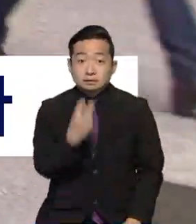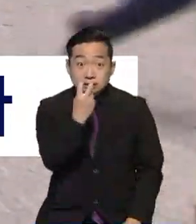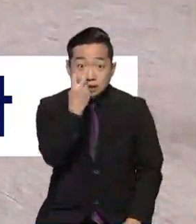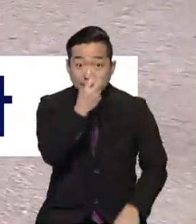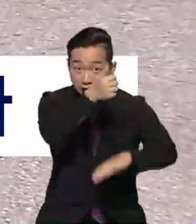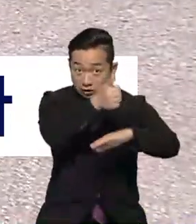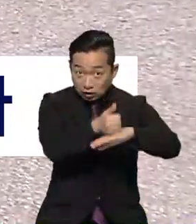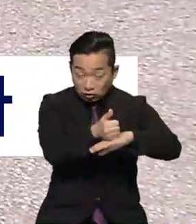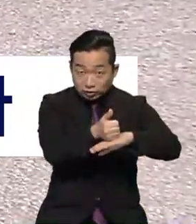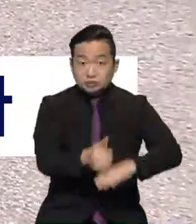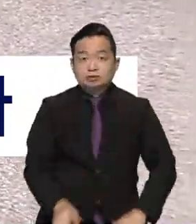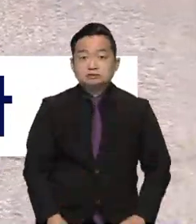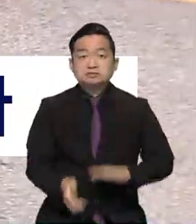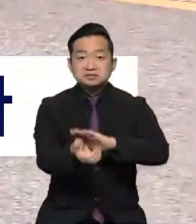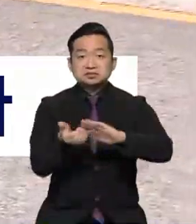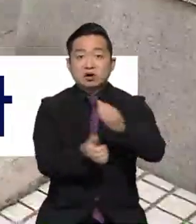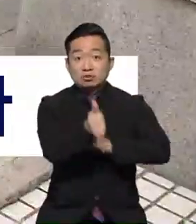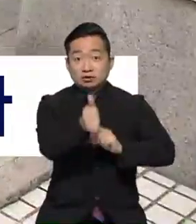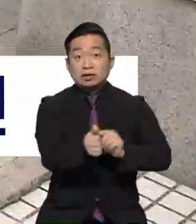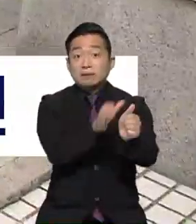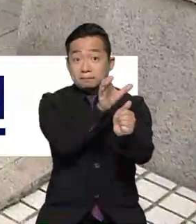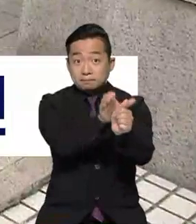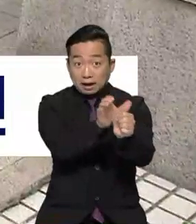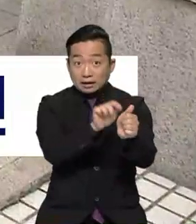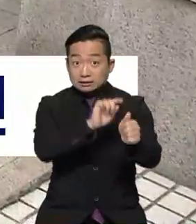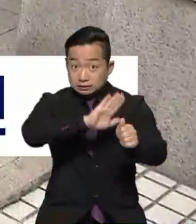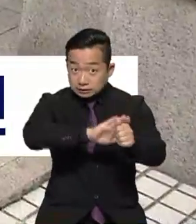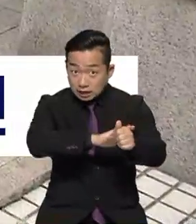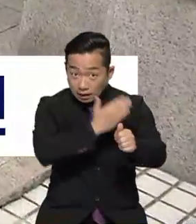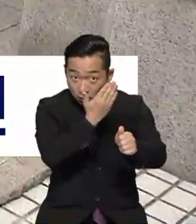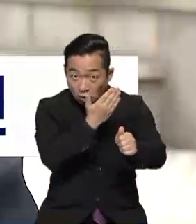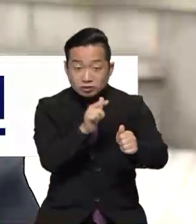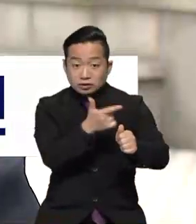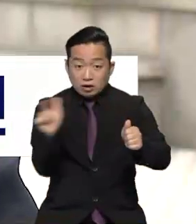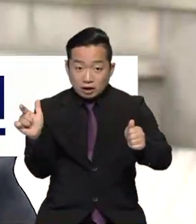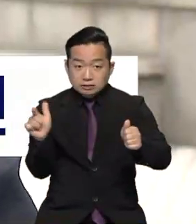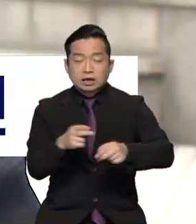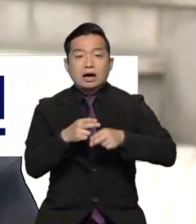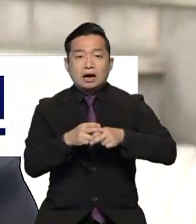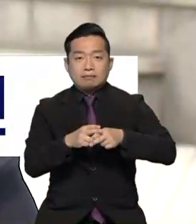그러나 감사 결과 전 전 위원장 개인에 대한 처분은 전 전 위원장이 갑질로 중징계를 받았던 직원에 대해 부적절하게